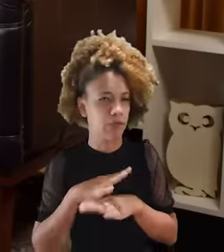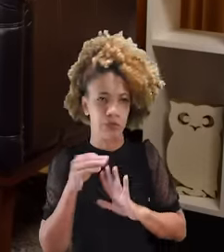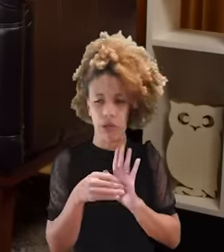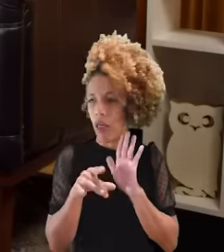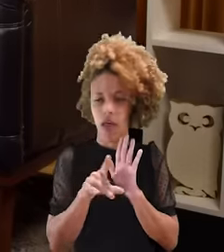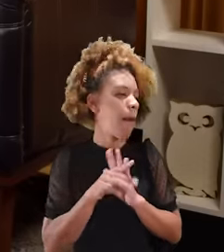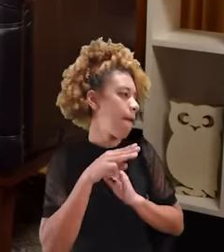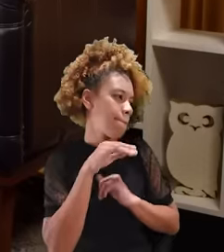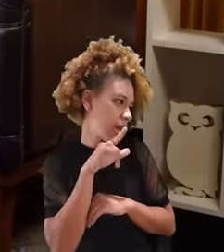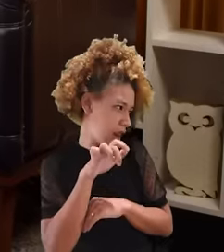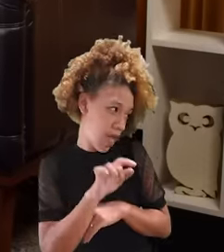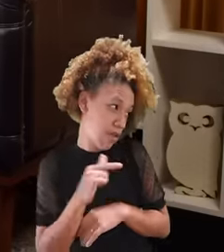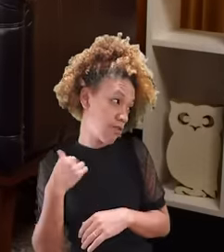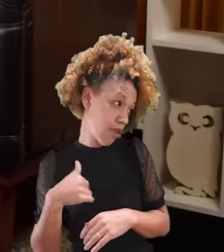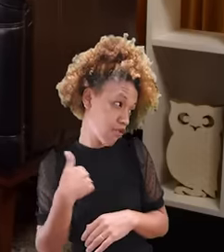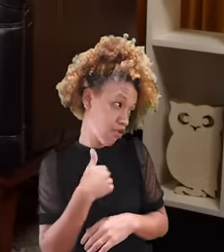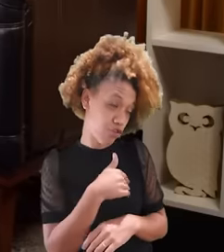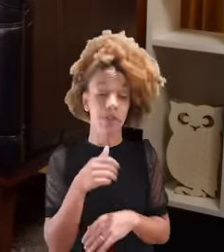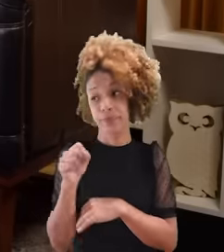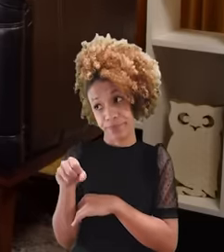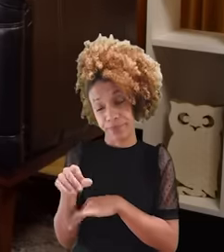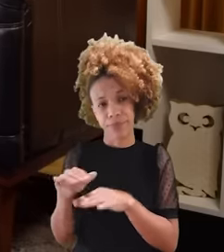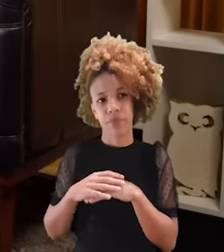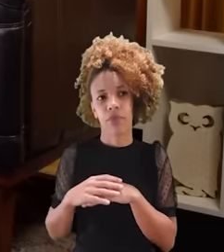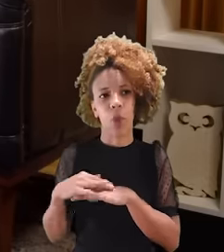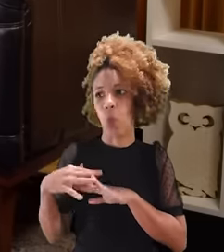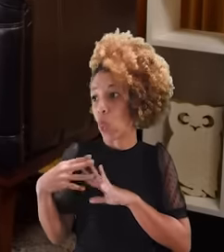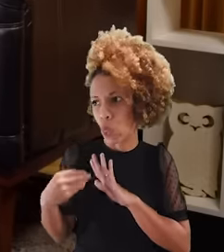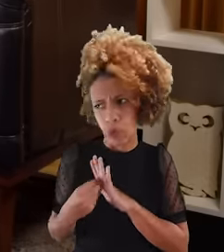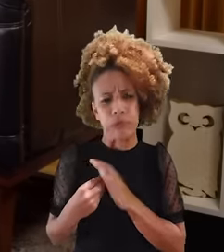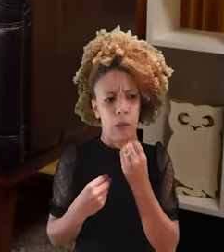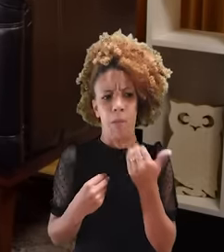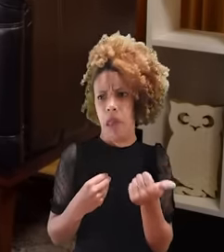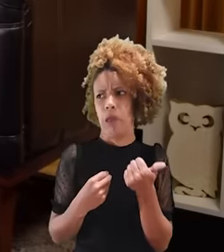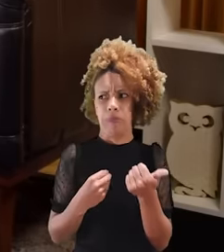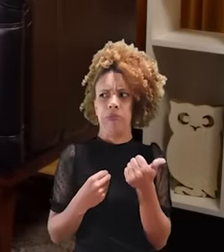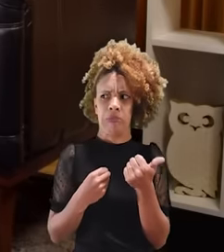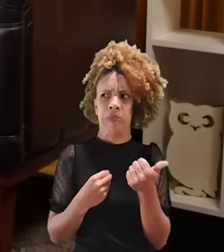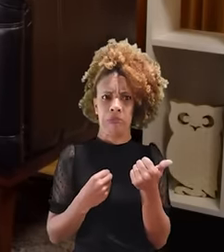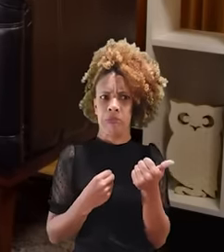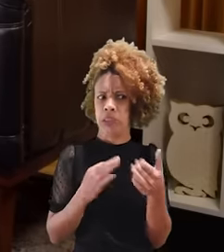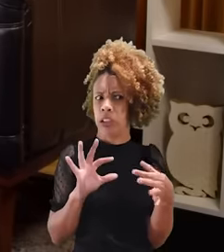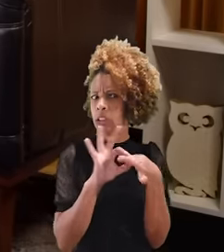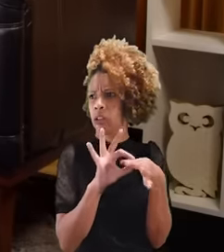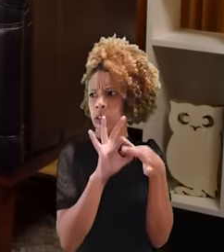assim é todo mundo alal então eles todos estão tão muito bem eh sintonizados uns com os outros